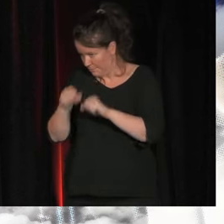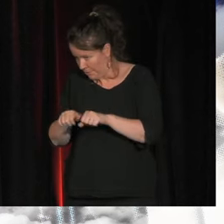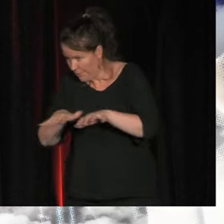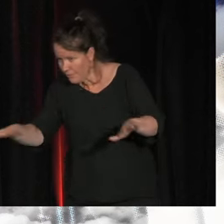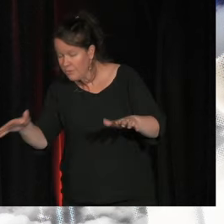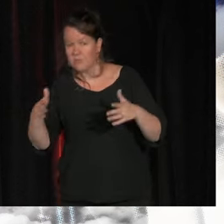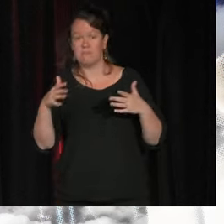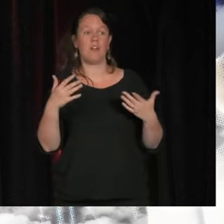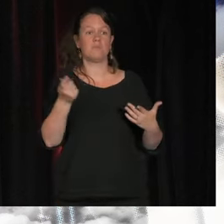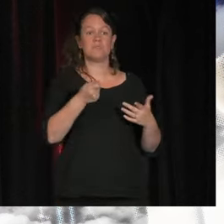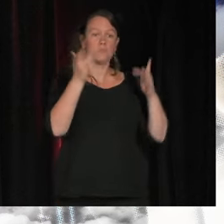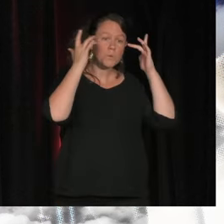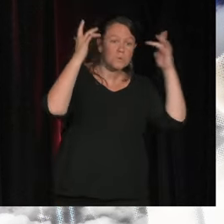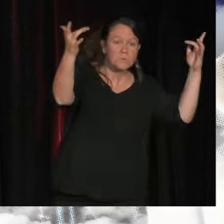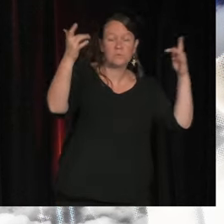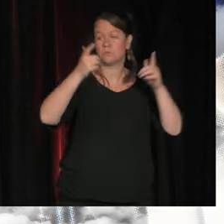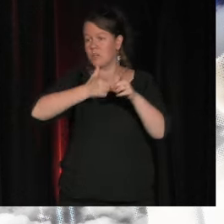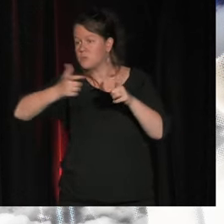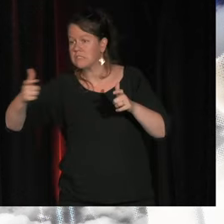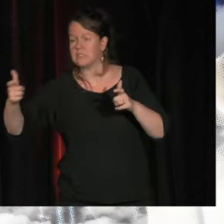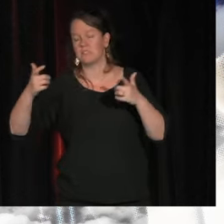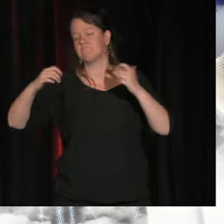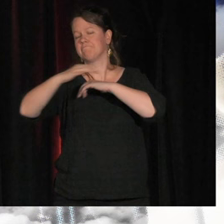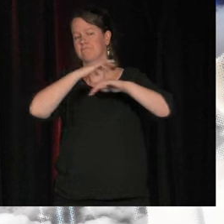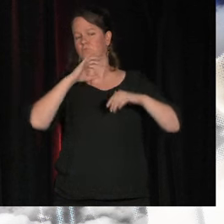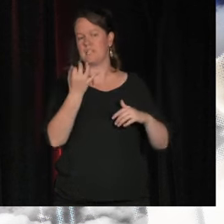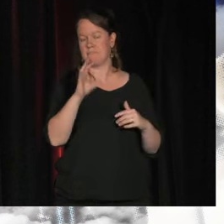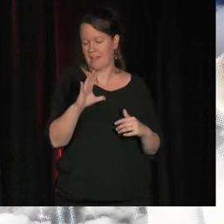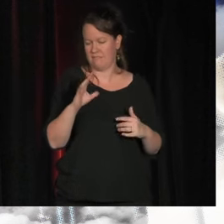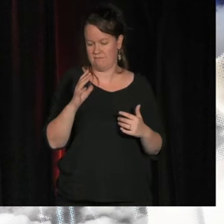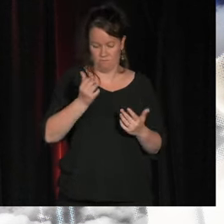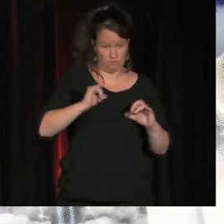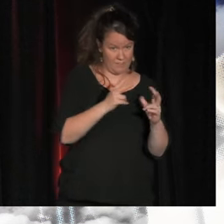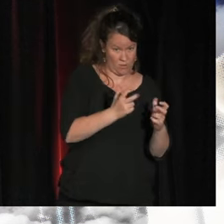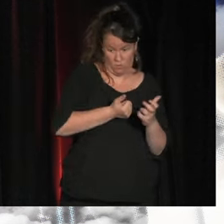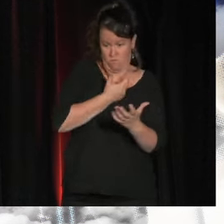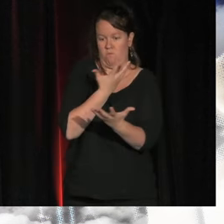et culturelle, ce n'est pas grave, le jeu vidéo en tant que forme d'expression, c'est de l'art.